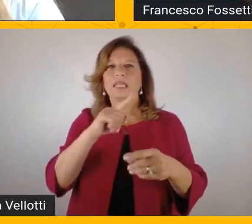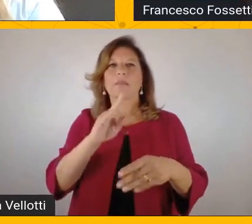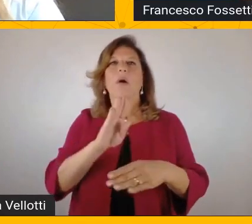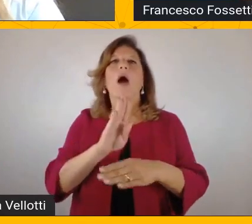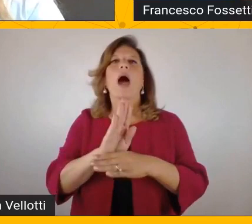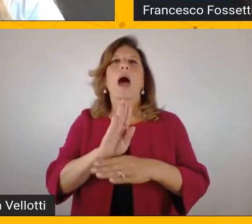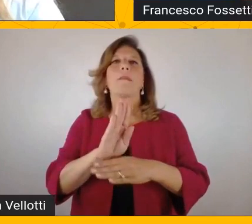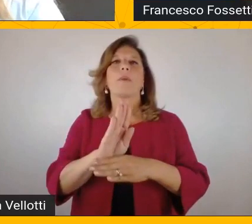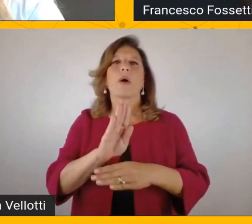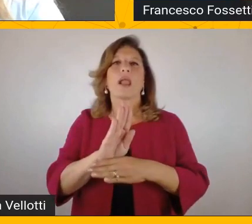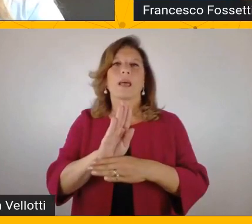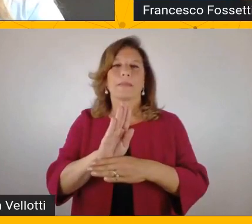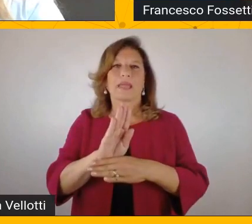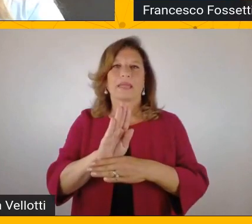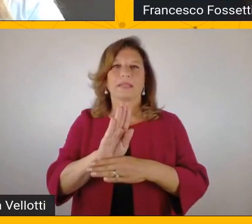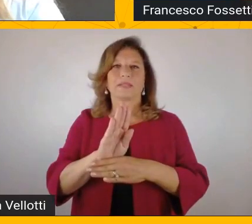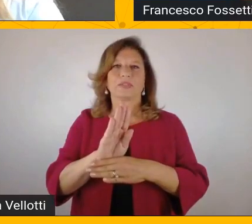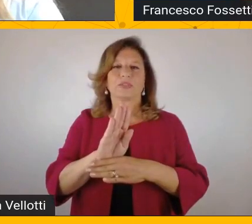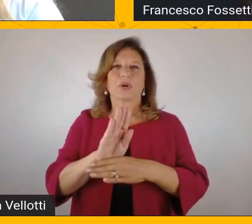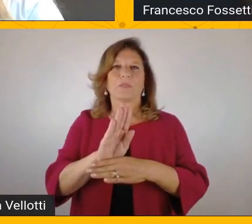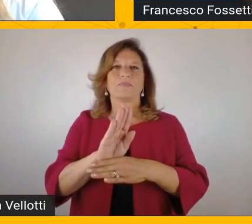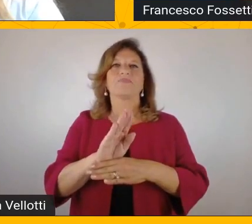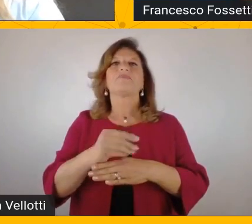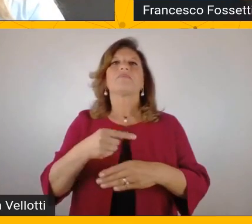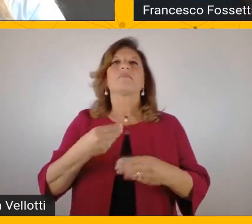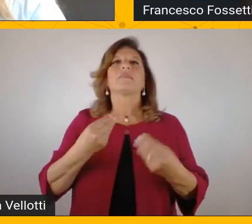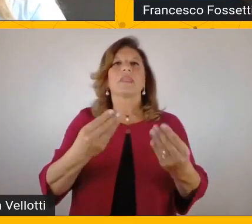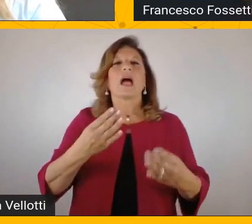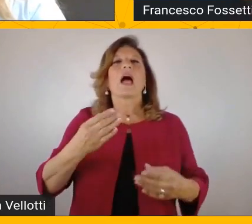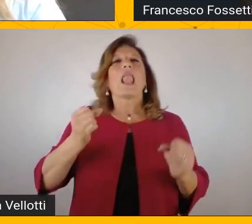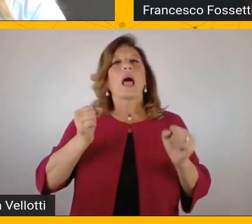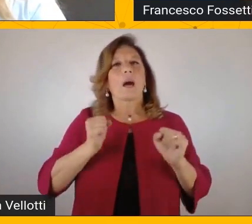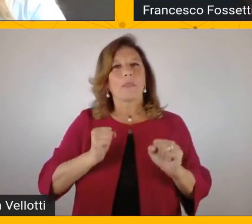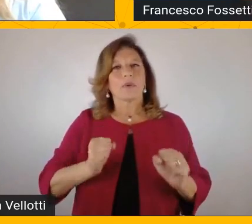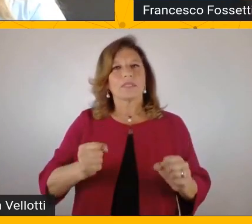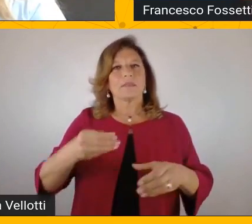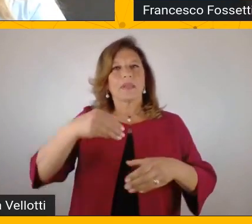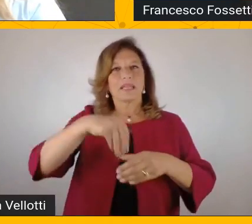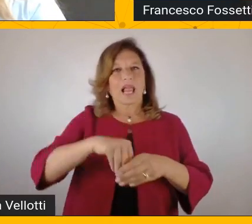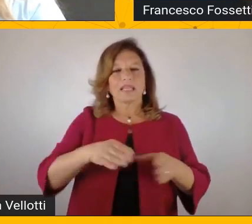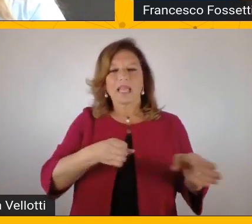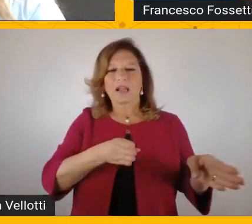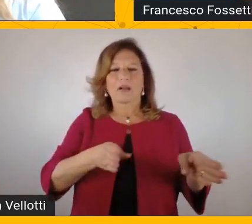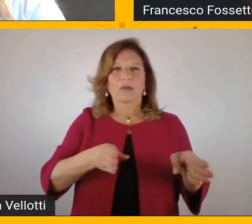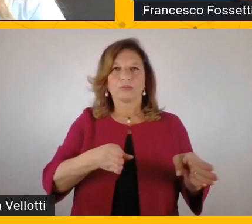abbonamento una sorta di abbonamento eh che permette